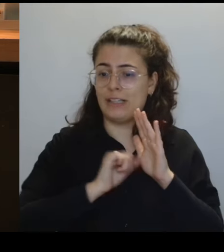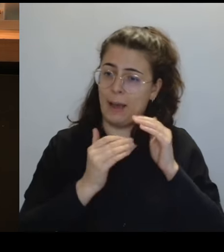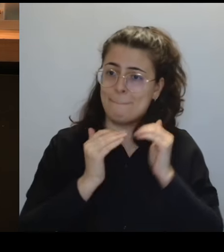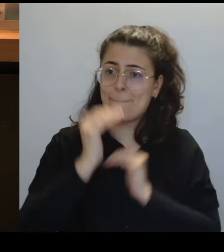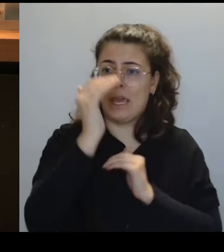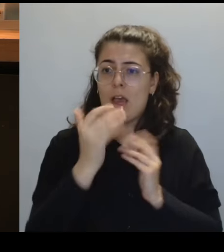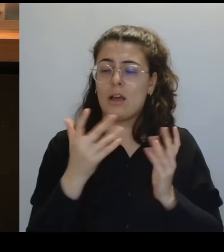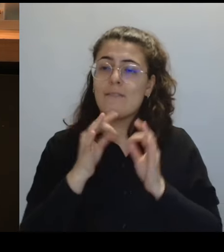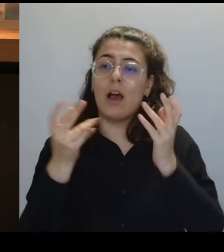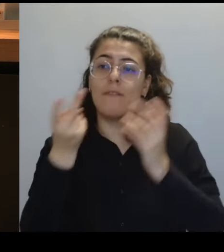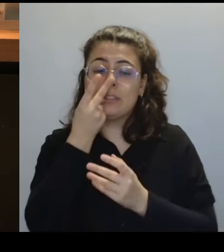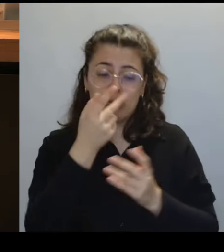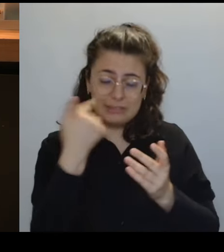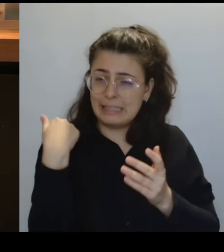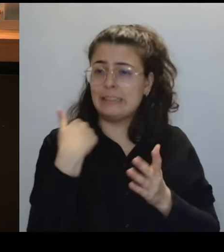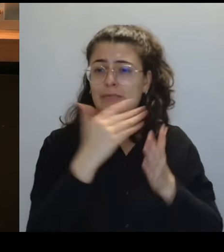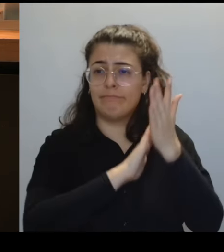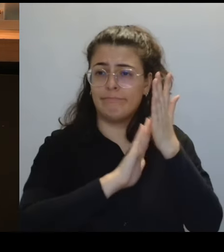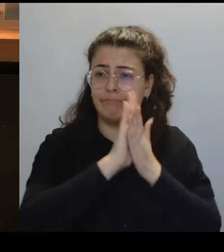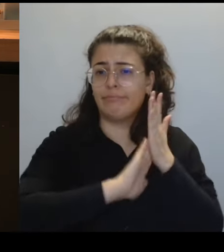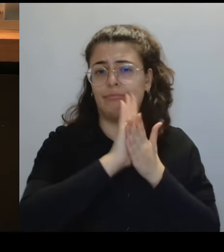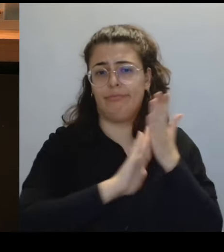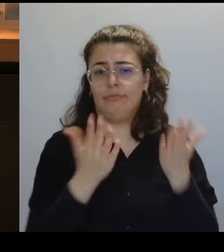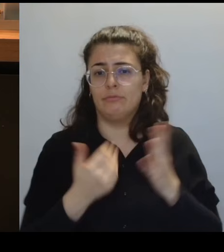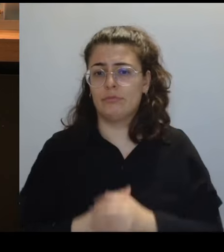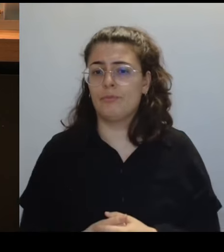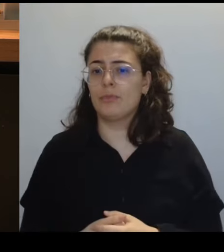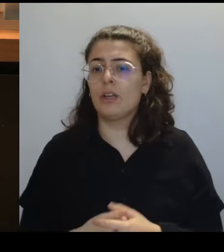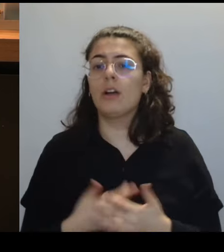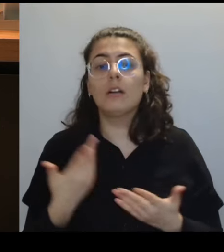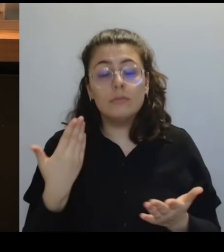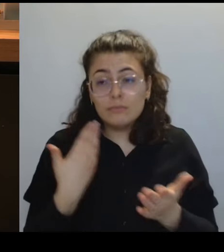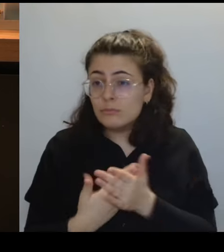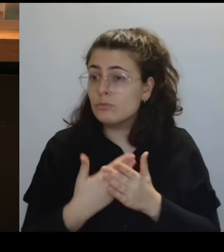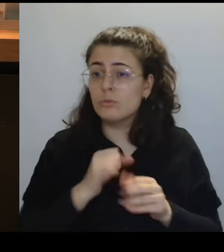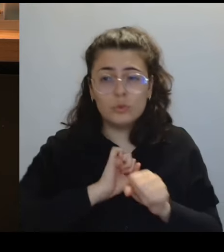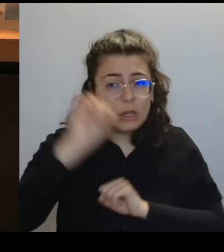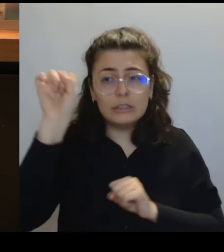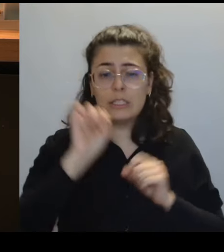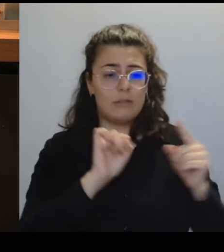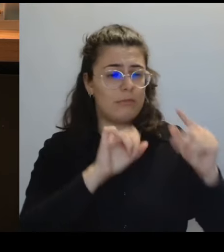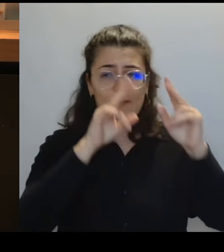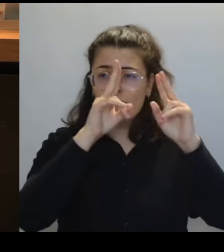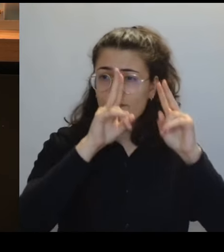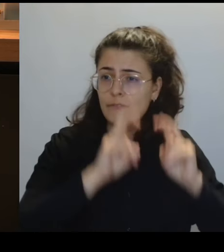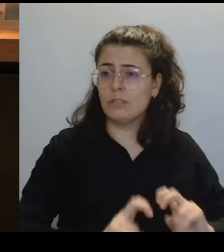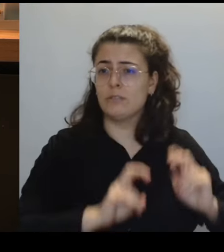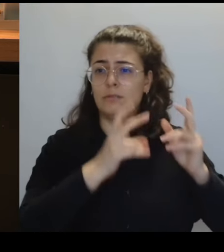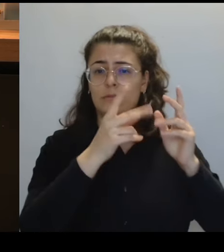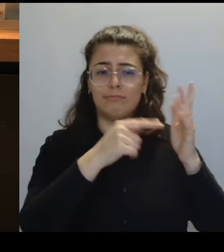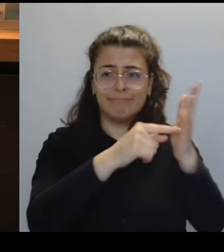besseren Wissens gegen alle Vernunft hier sich für ein Tempo 50 auf Antrag der AfD stark zu machen,